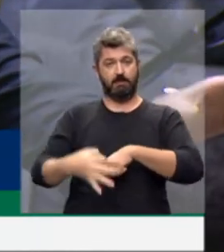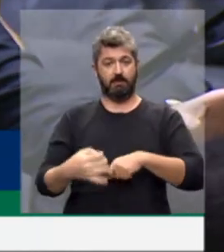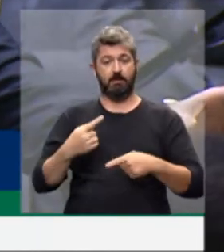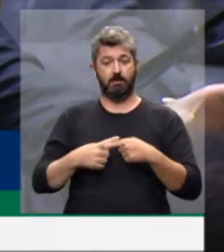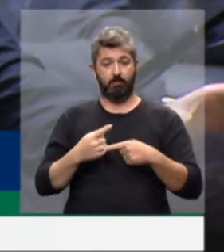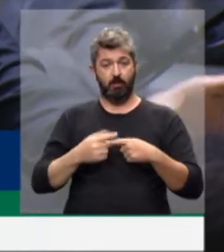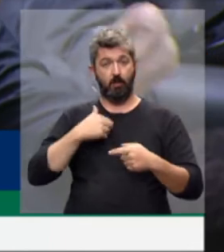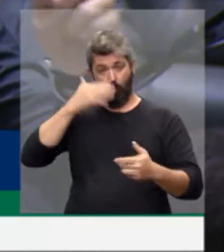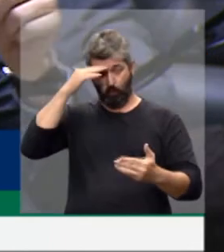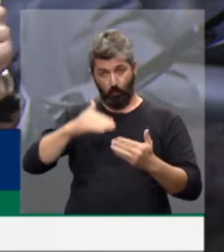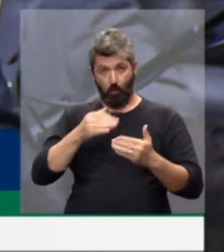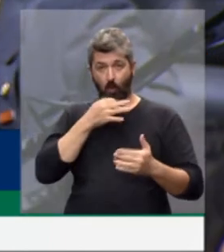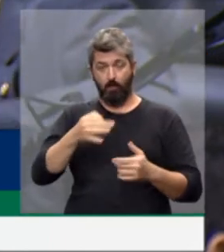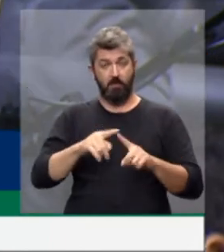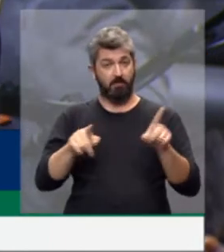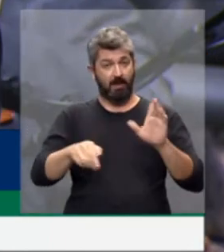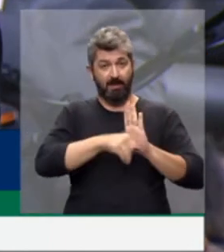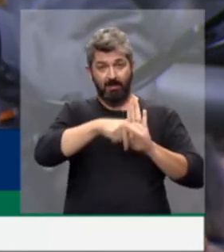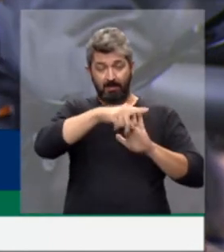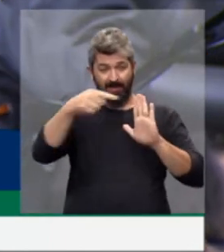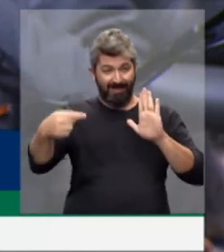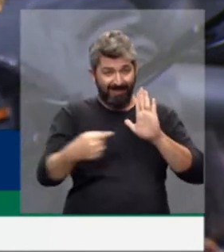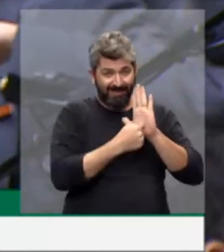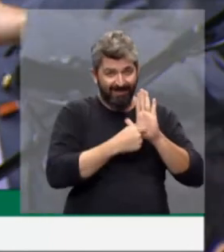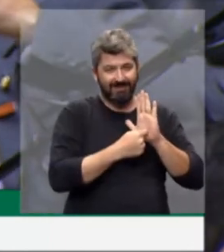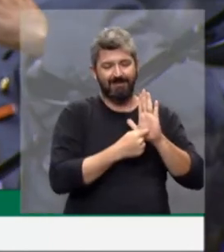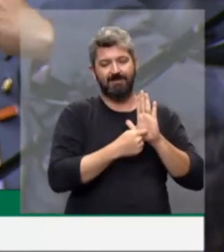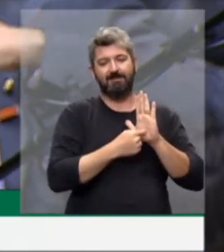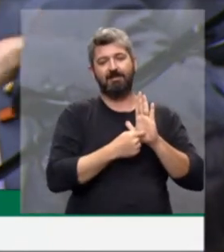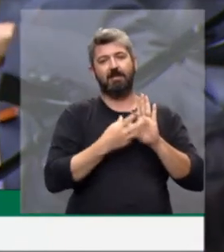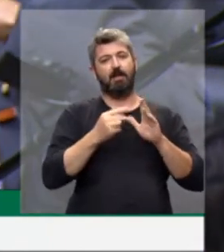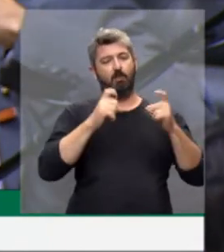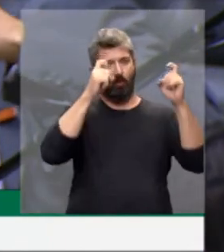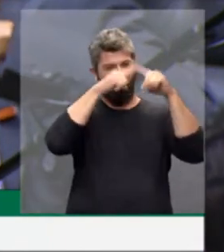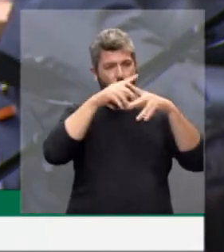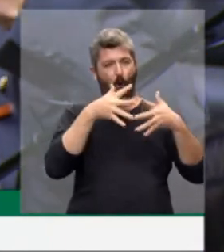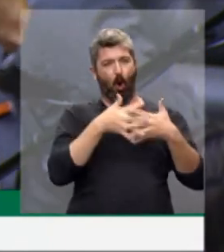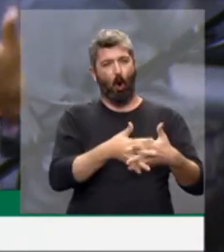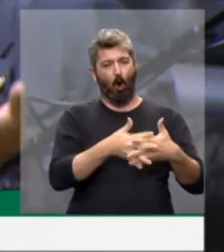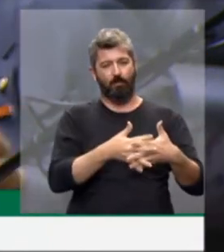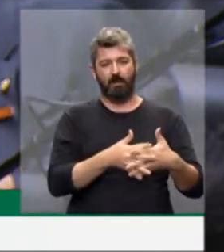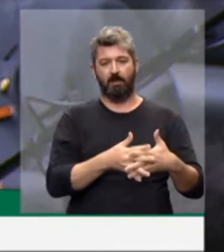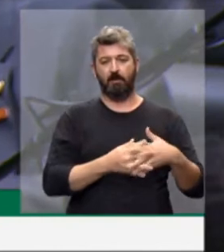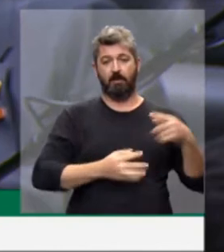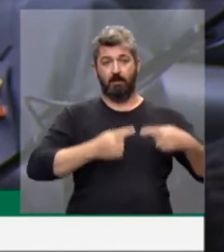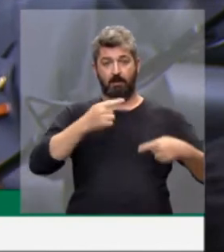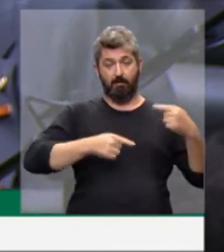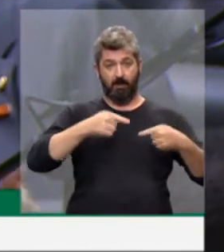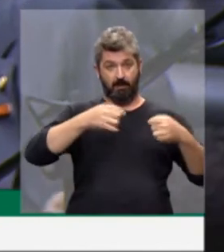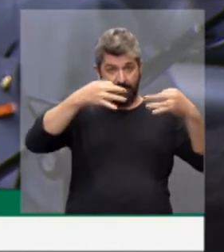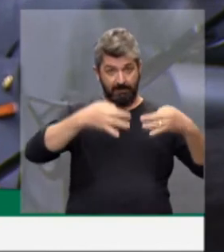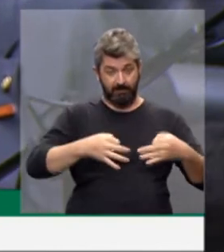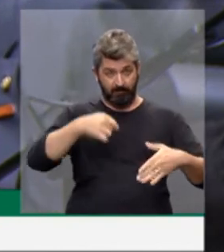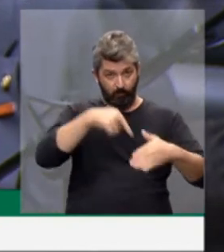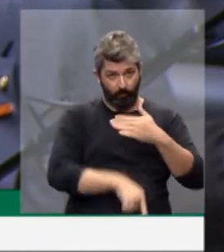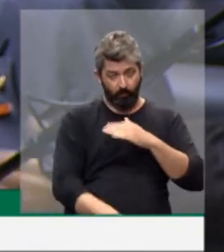EXCELÊNCIA O PONTO FINAL. PRECISAMOS DEBATER ISSO NO MOMENTO OPORTUNO. PORQUE EU CONCORDO CONCORDO, MAS ESSA MEDIDA PROVISÓRIA É MUITO